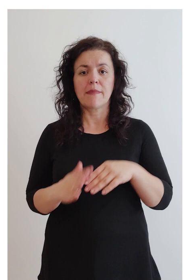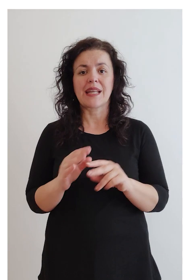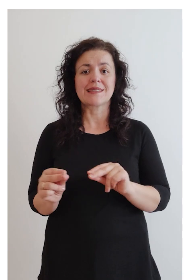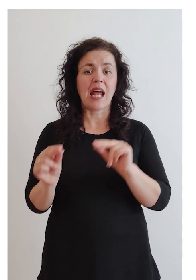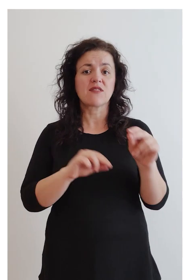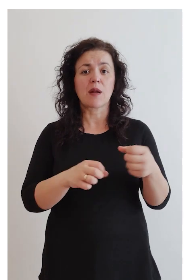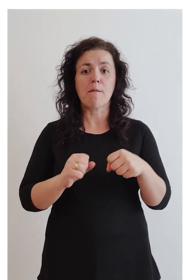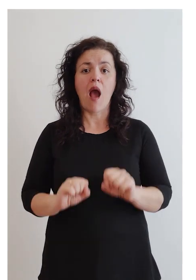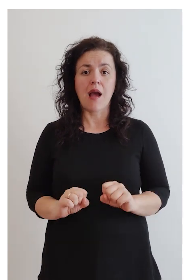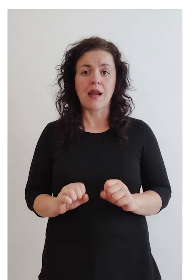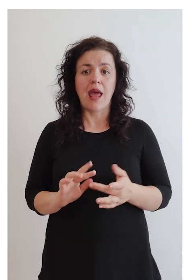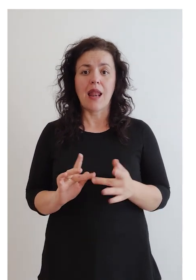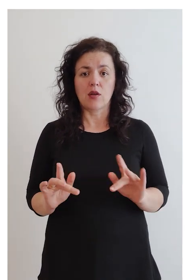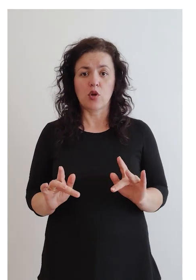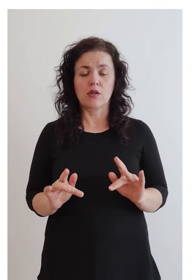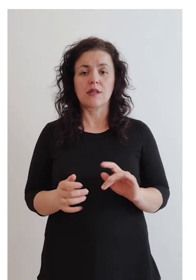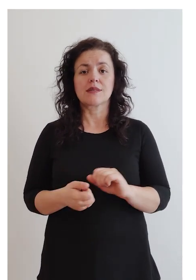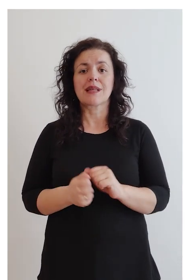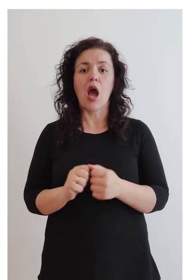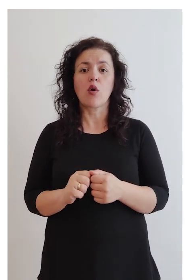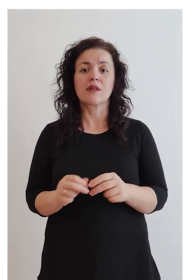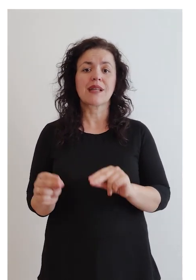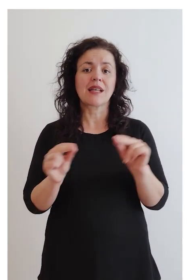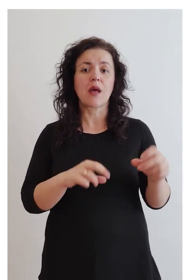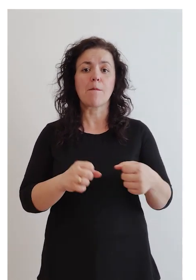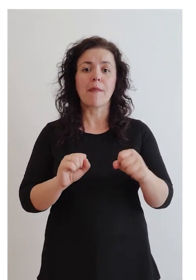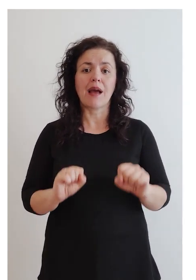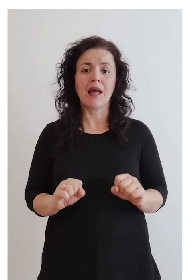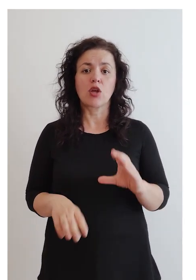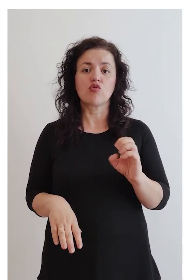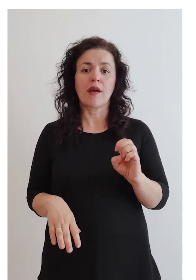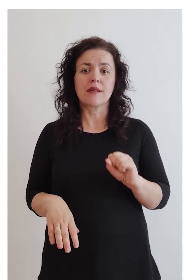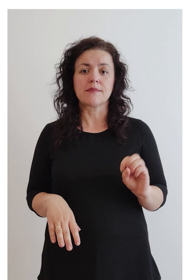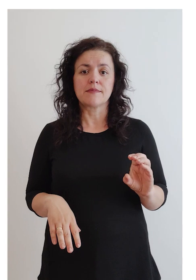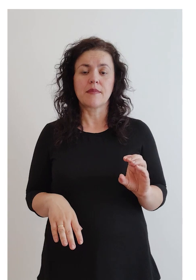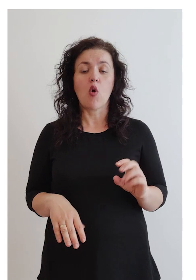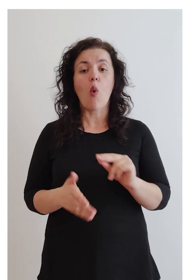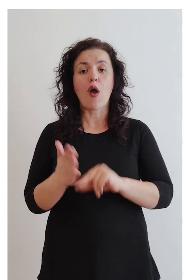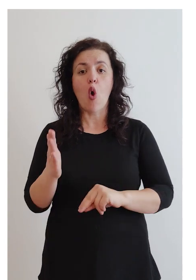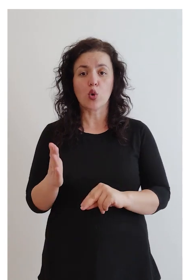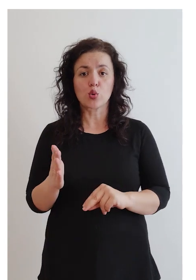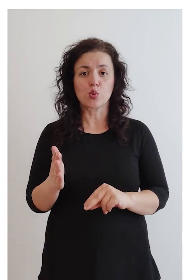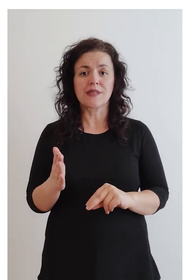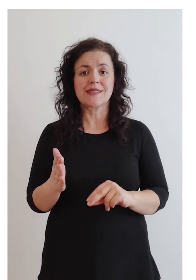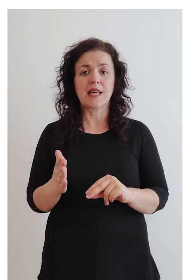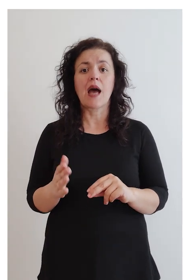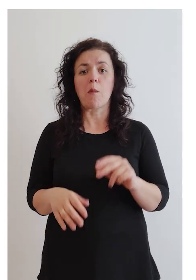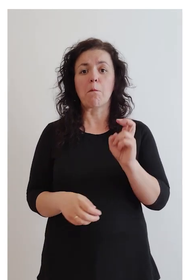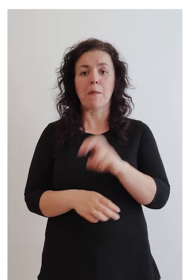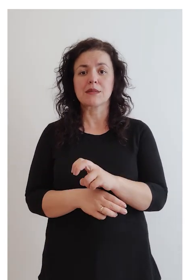Cu acordul semnat al pasagerului, acestea pot fi plătite și în vouchere de călătorie sau alte servicii